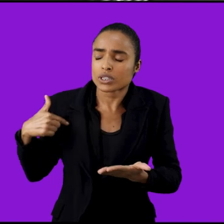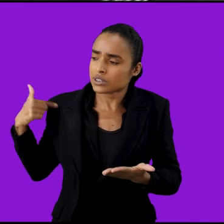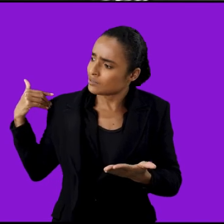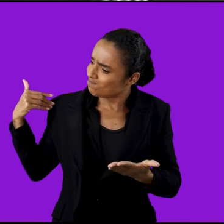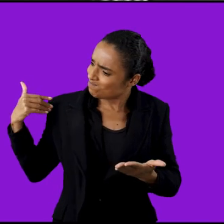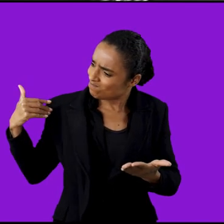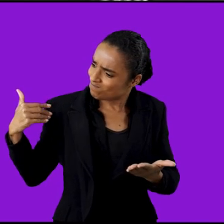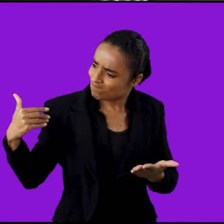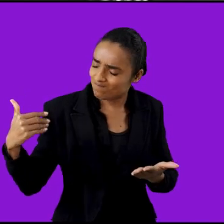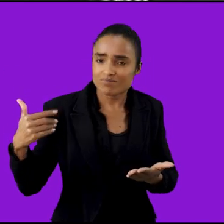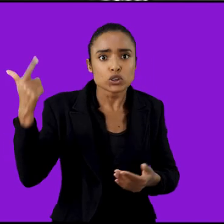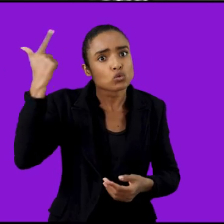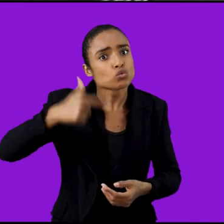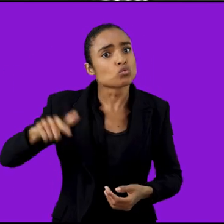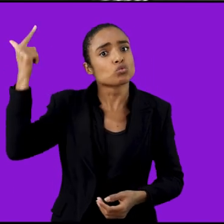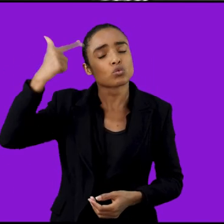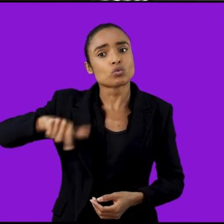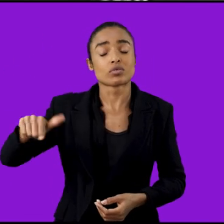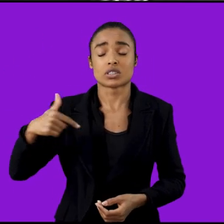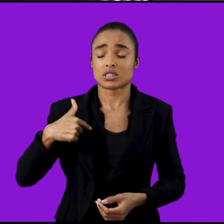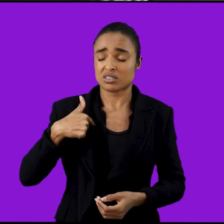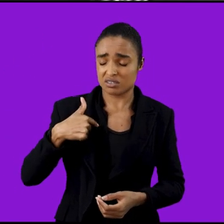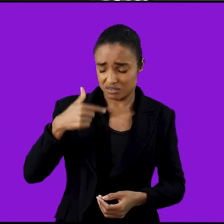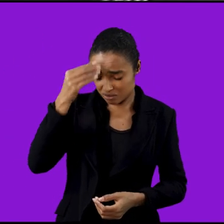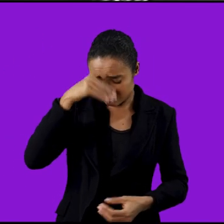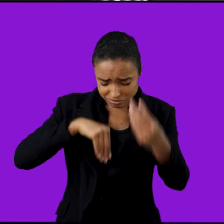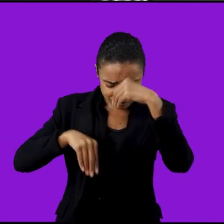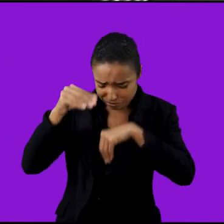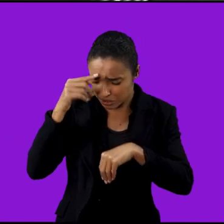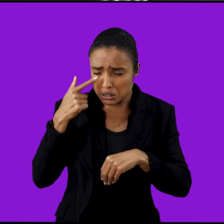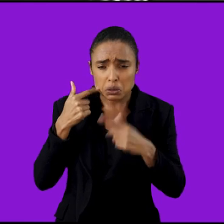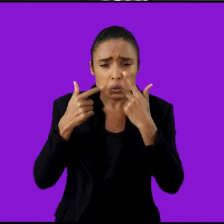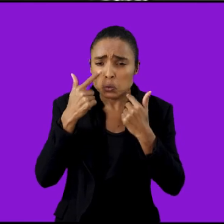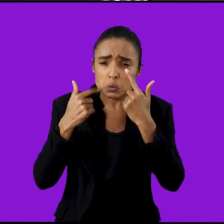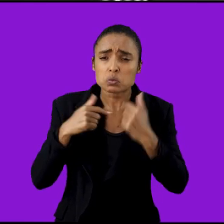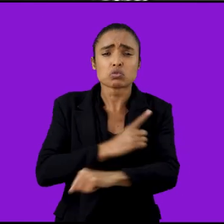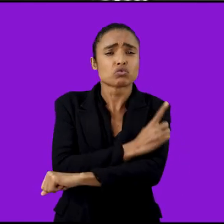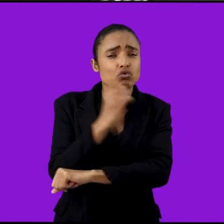Foi complexo. Porque eu tava deprimida. Eu só chorava. Eu tive que fazer terapia, tomar